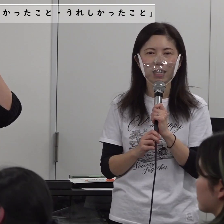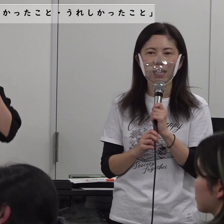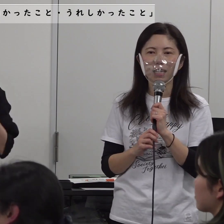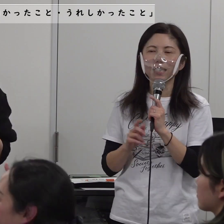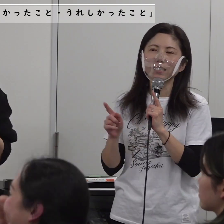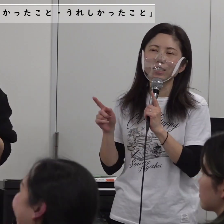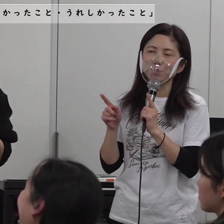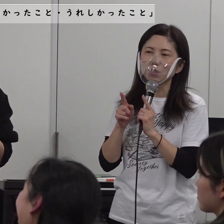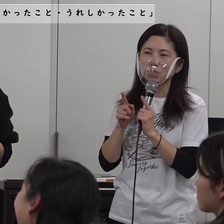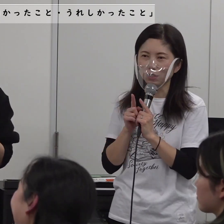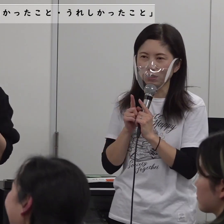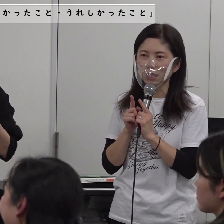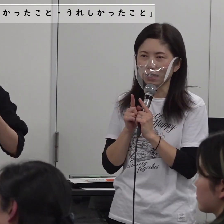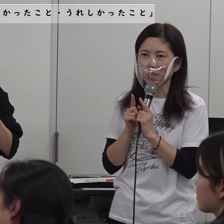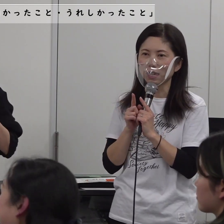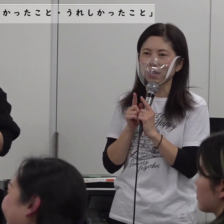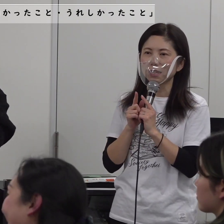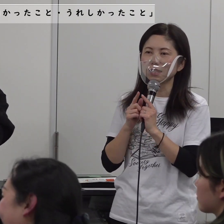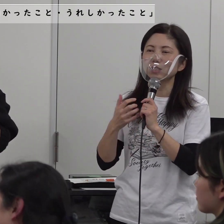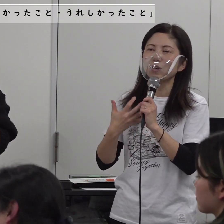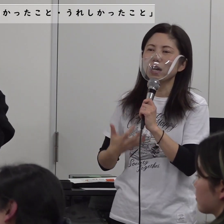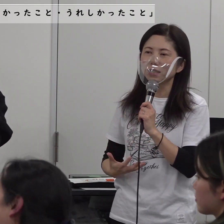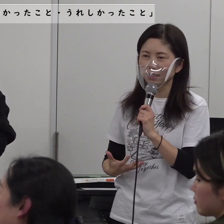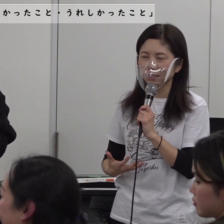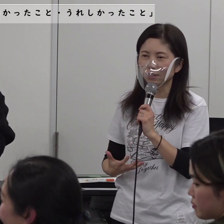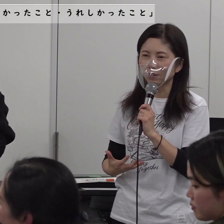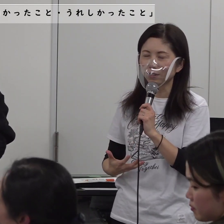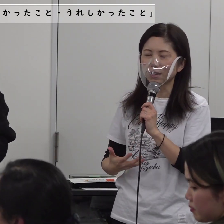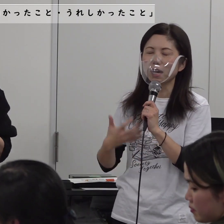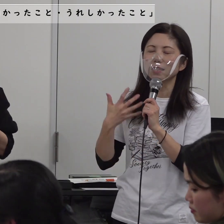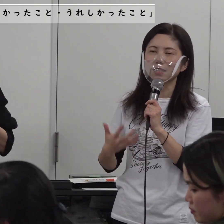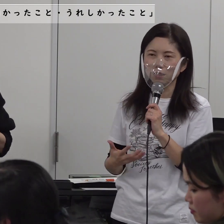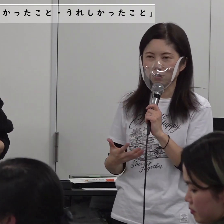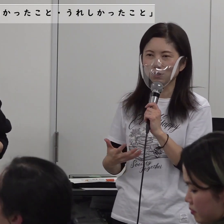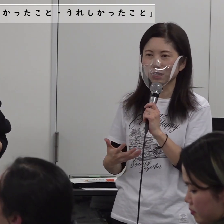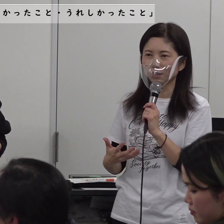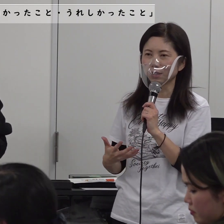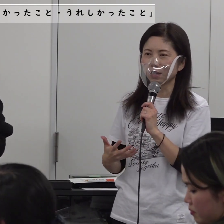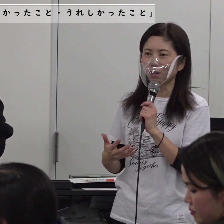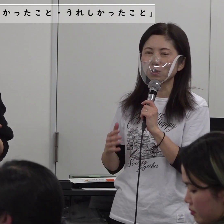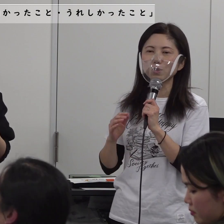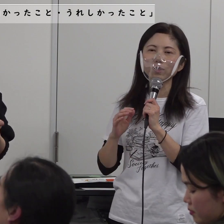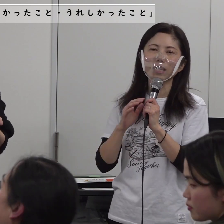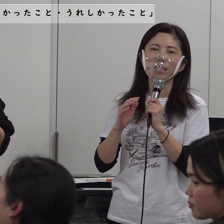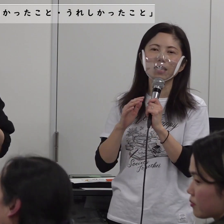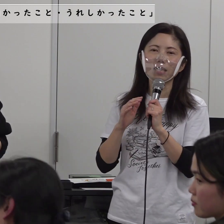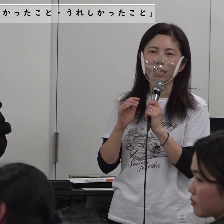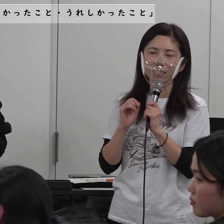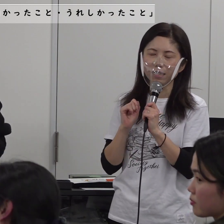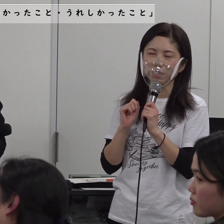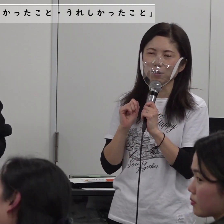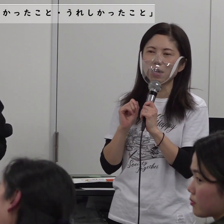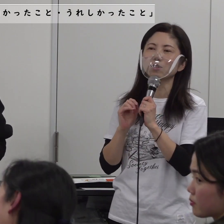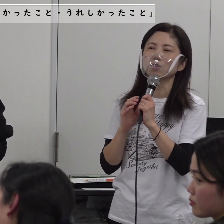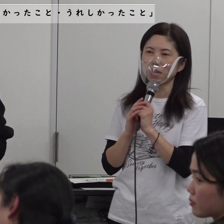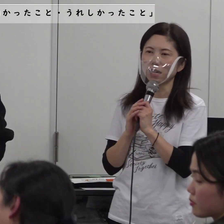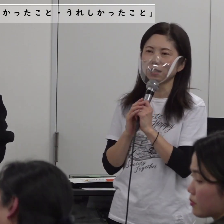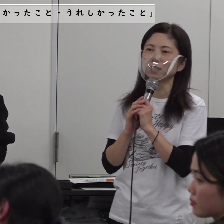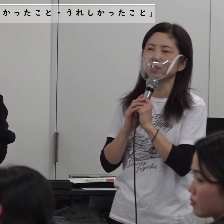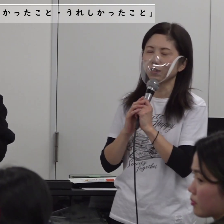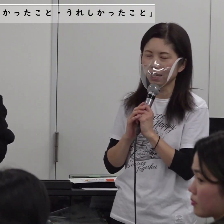いつも一緒にいていつも安心を安全をくれる本当にかけがえがないパートナーですよね